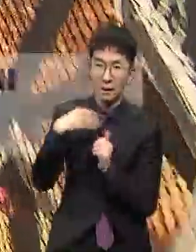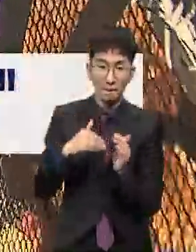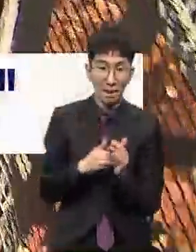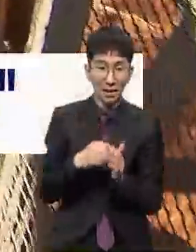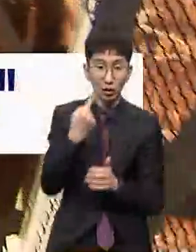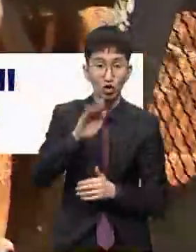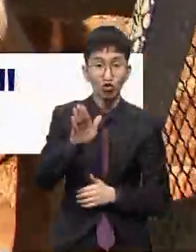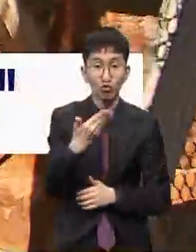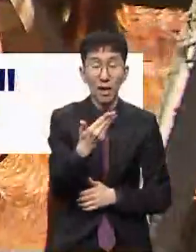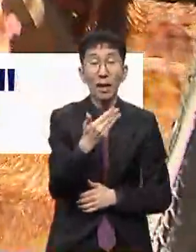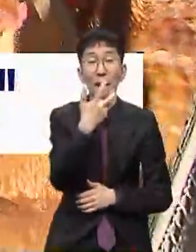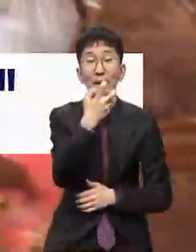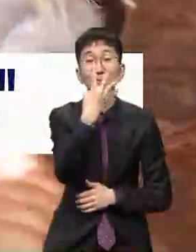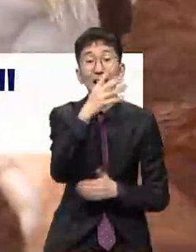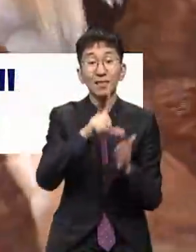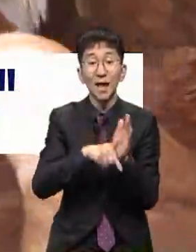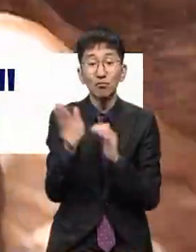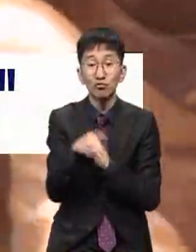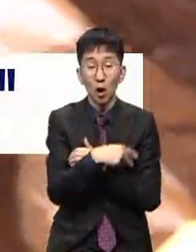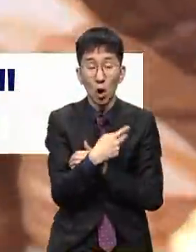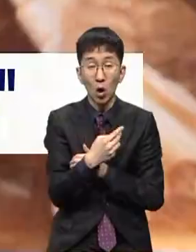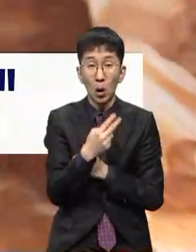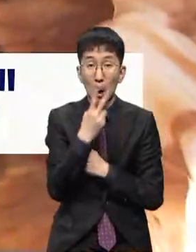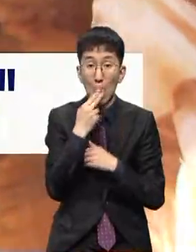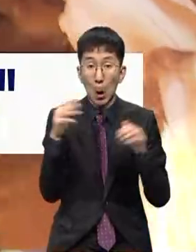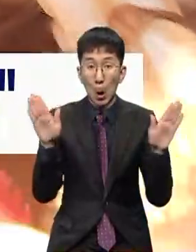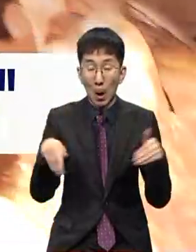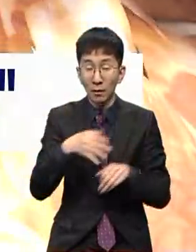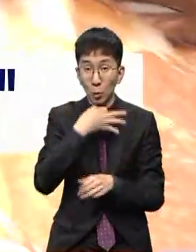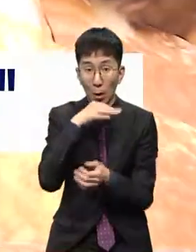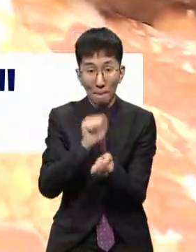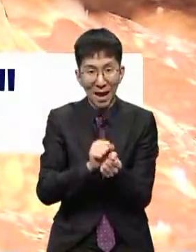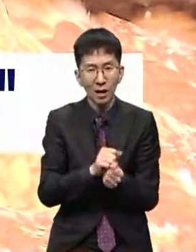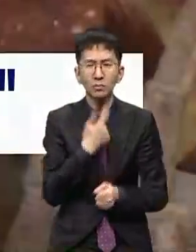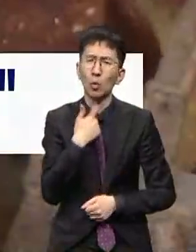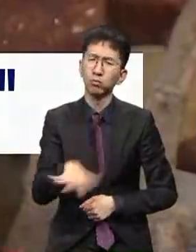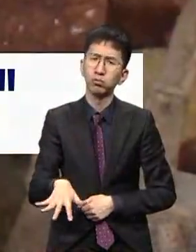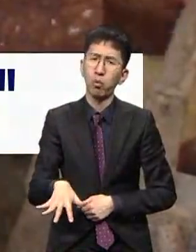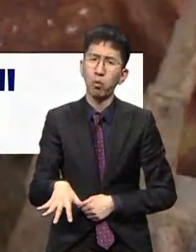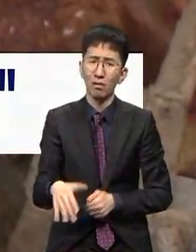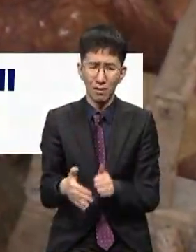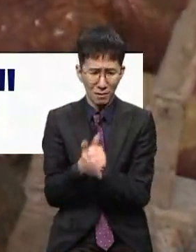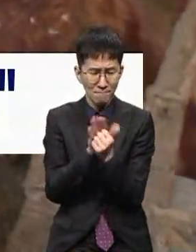농장 주인은 지난 1984년부터 단 한 번도 농장에서 AI가 발생하지 않았다며 살처분 명령을 거부하고 있습니다.